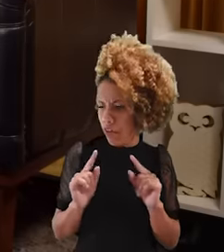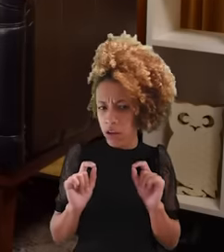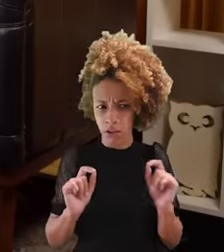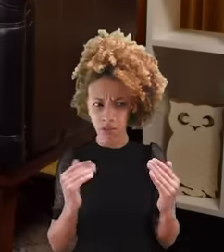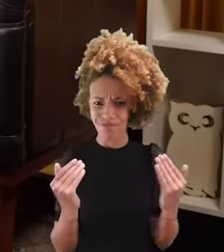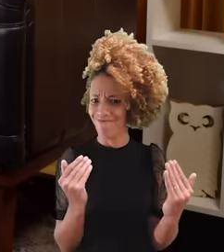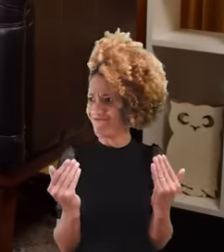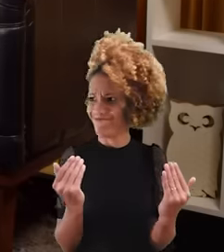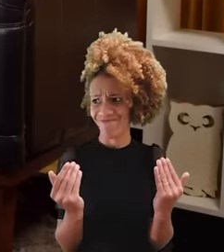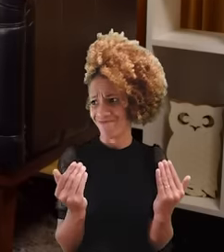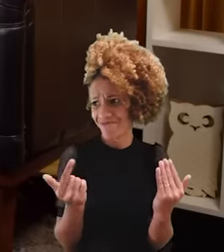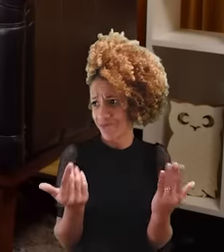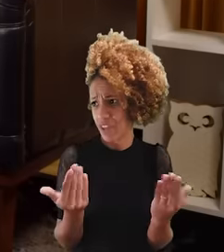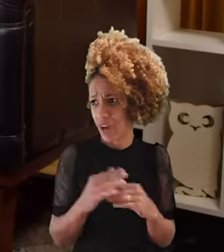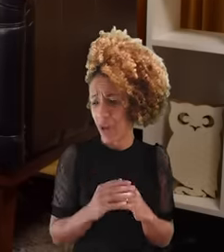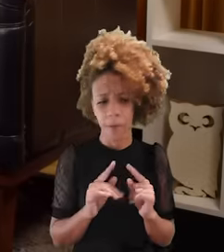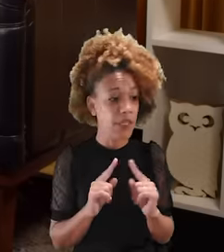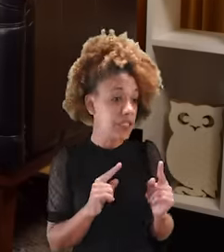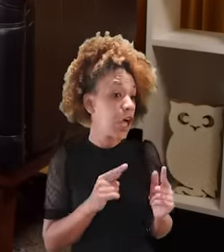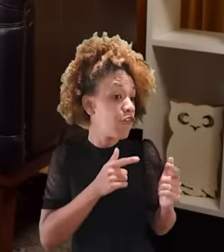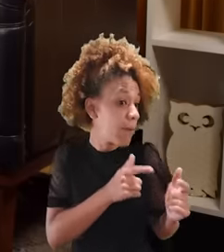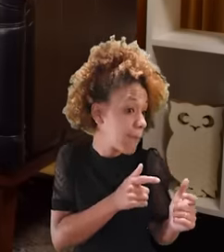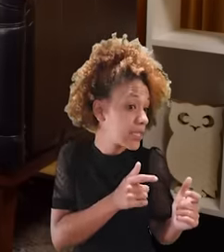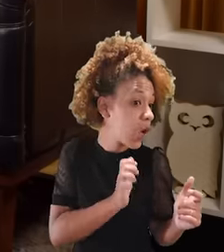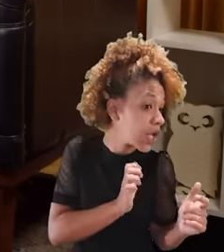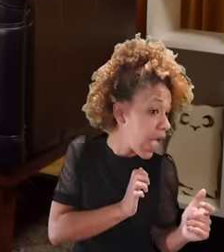tem para onde correr quando a gente vê tá assim a Vamos matar os gis ou vamos matar os judeus É isso